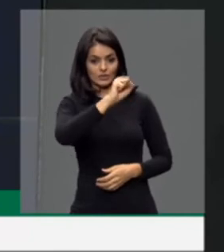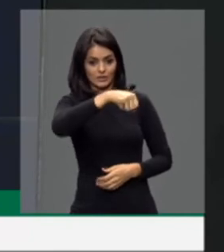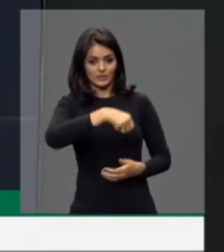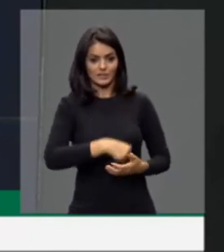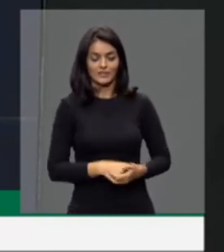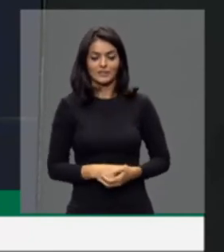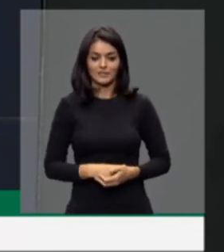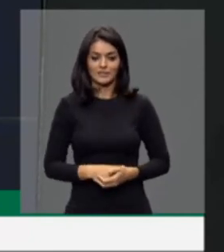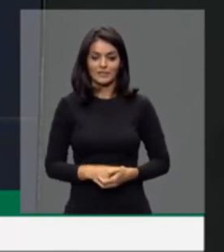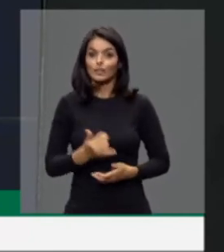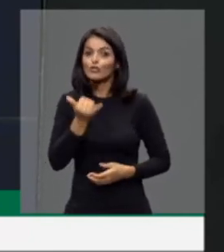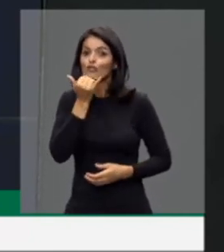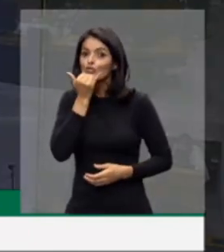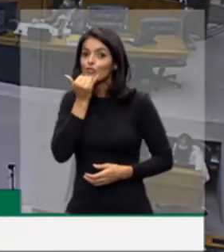PEDE ESSA CATIMBA DOS